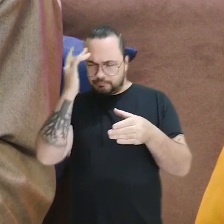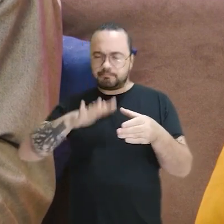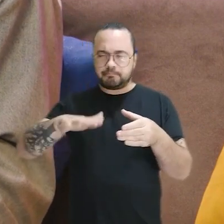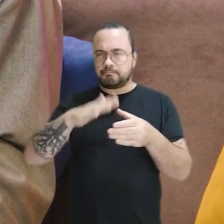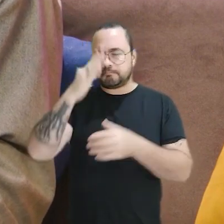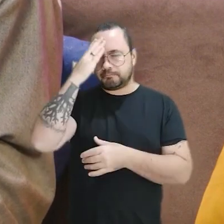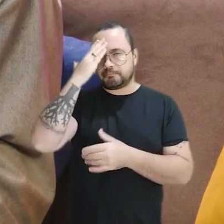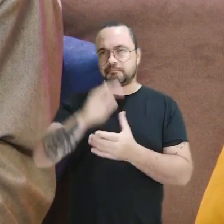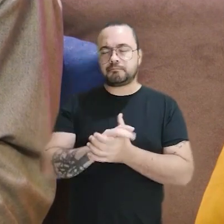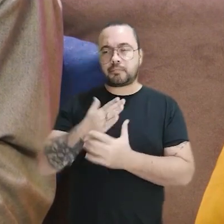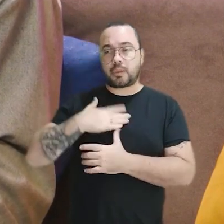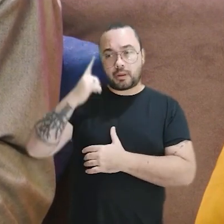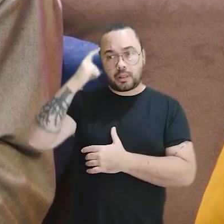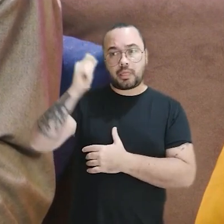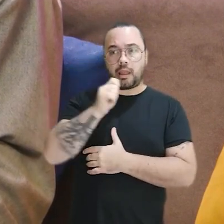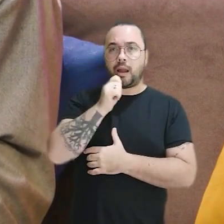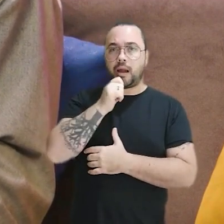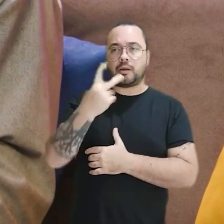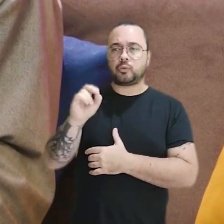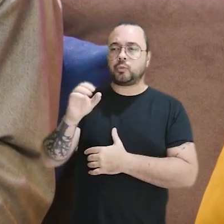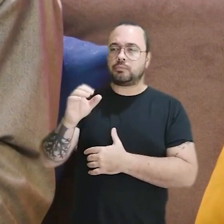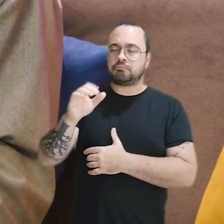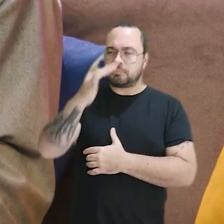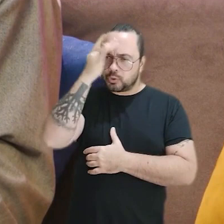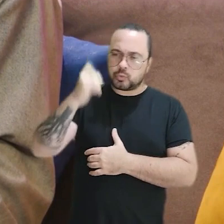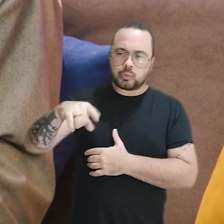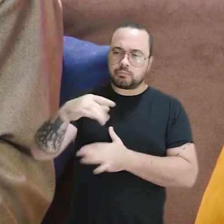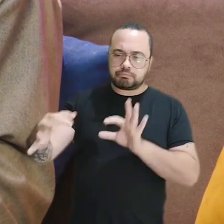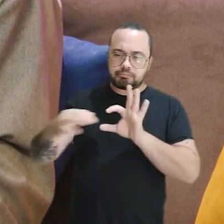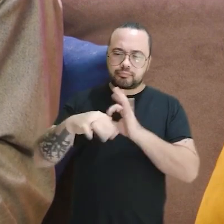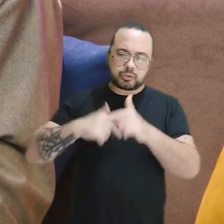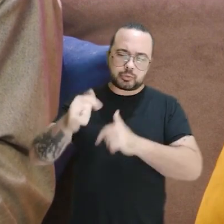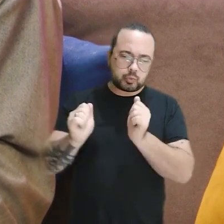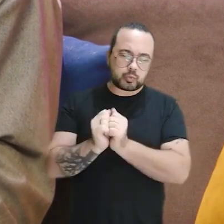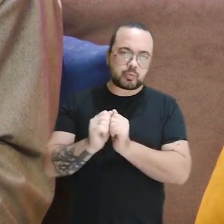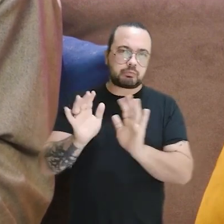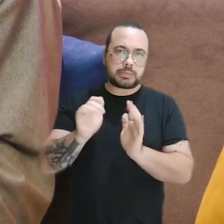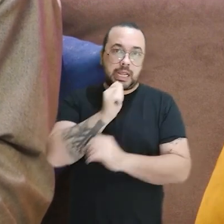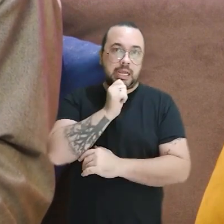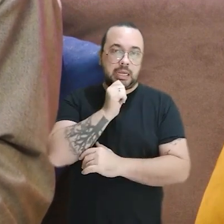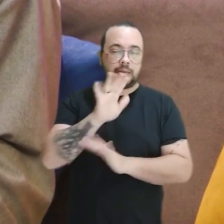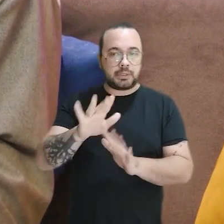Tipo, nenhuma ideia minha até hoje envolveu 250 pessoas. Então, só de ter uma ideia minha capaz de envolver 250 pessoas,